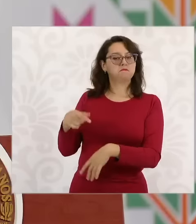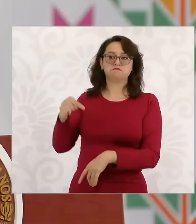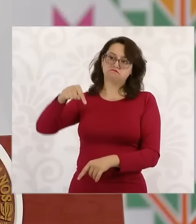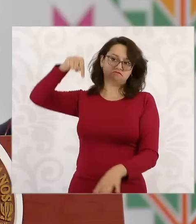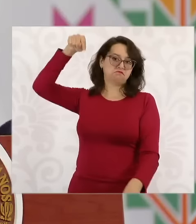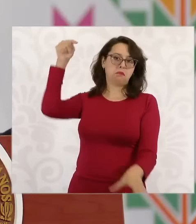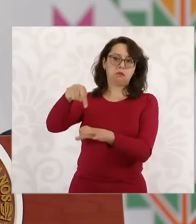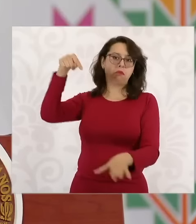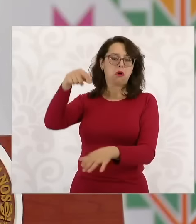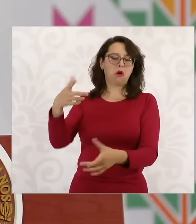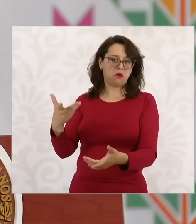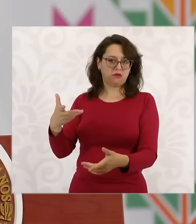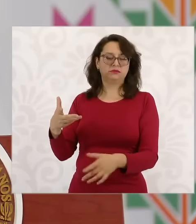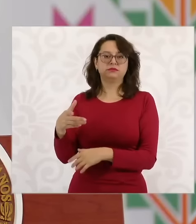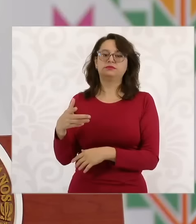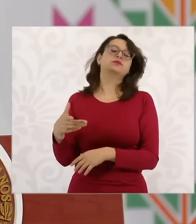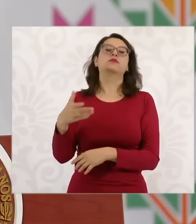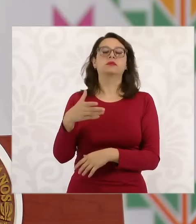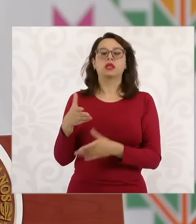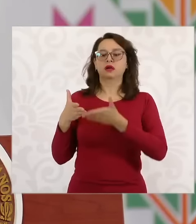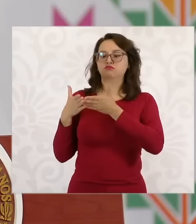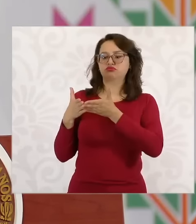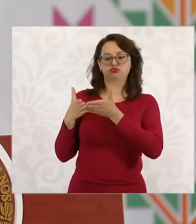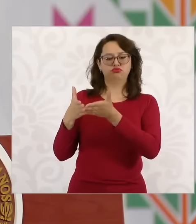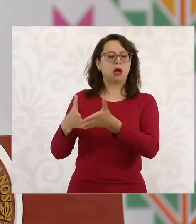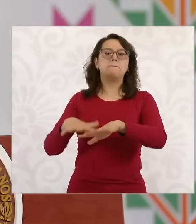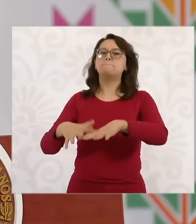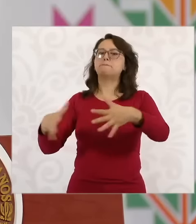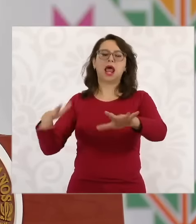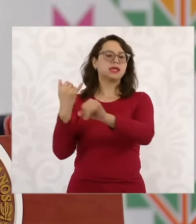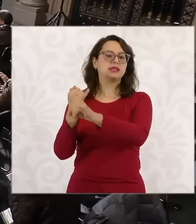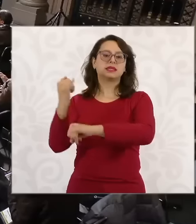kilómetros había de la embarcación, pero en las aguas internacionales, pero ya en